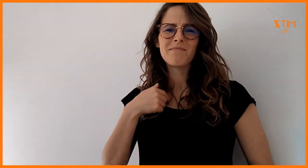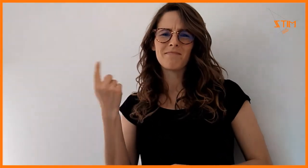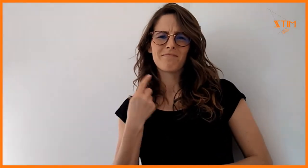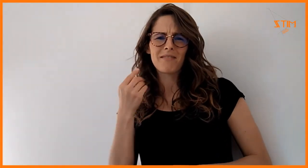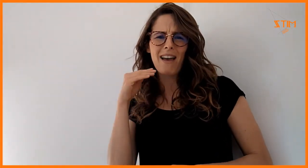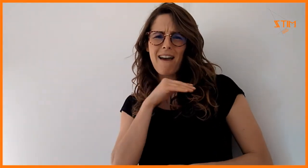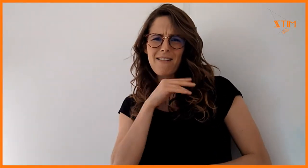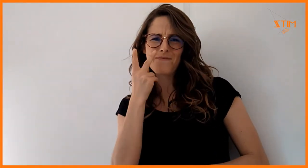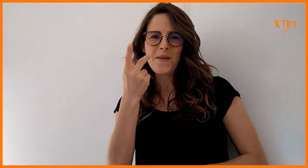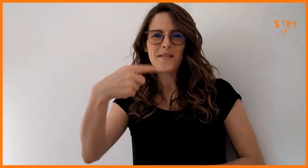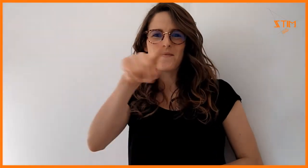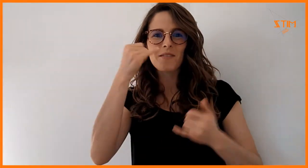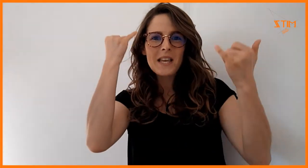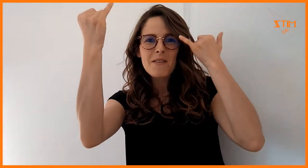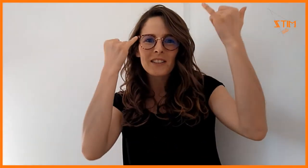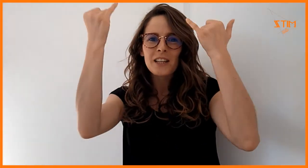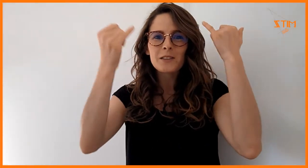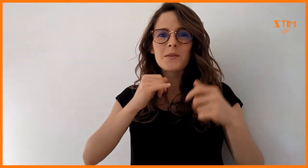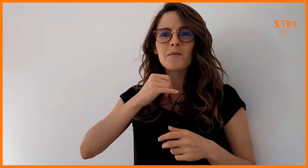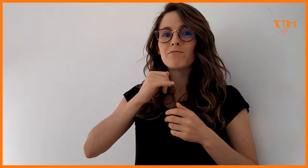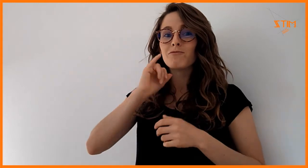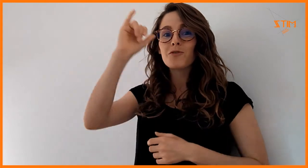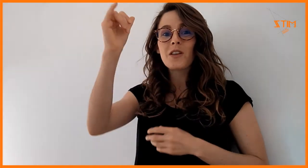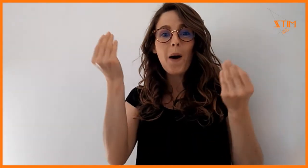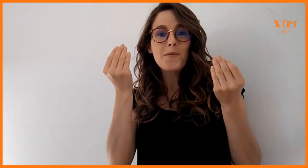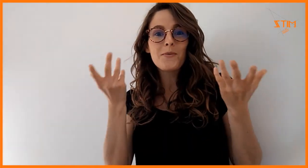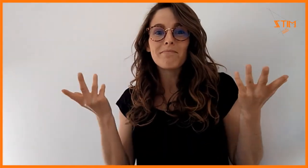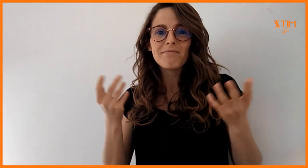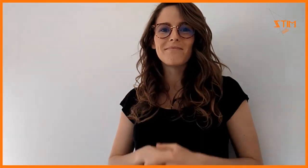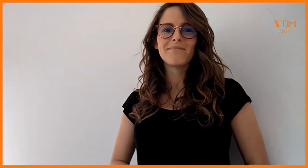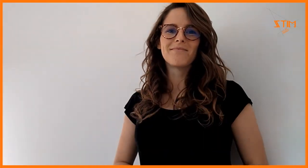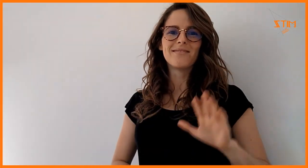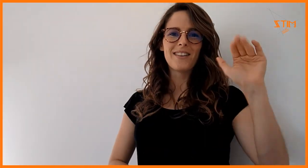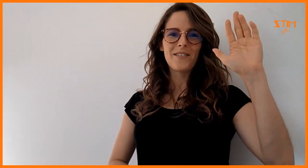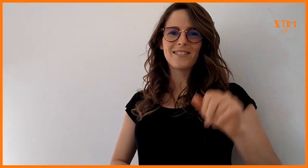Nous avons hâte de voir jusqu'où ira votre imagination ! Au revoir !